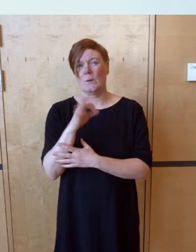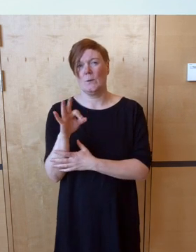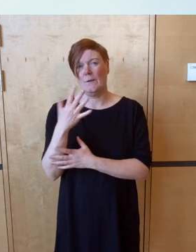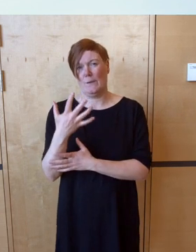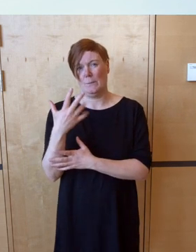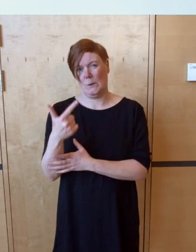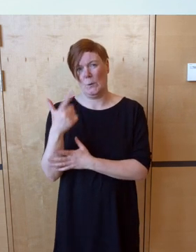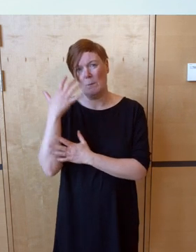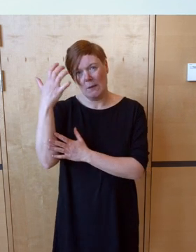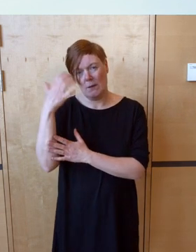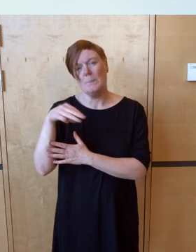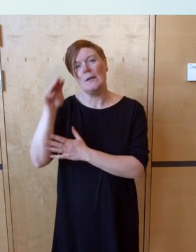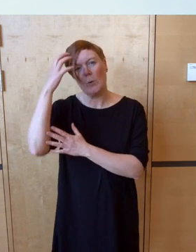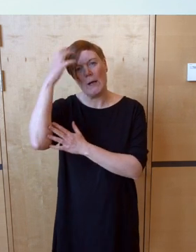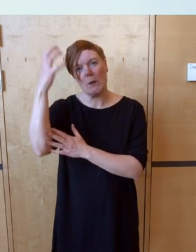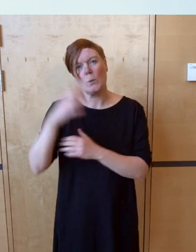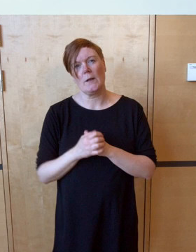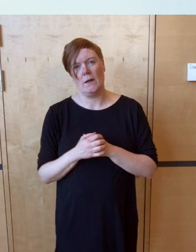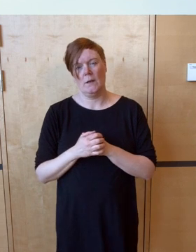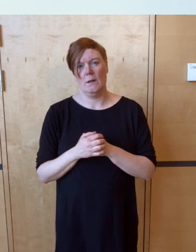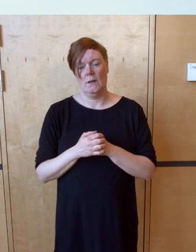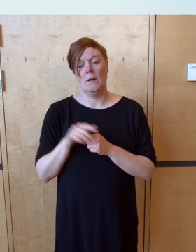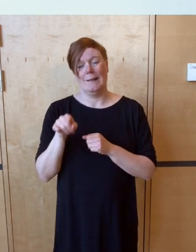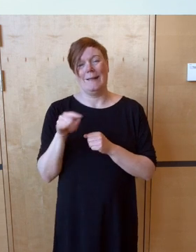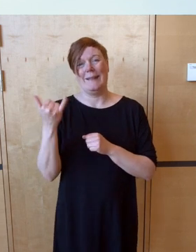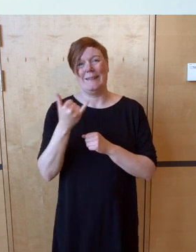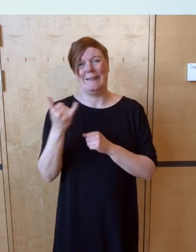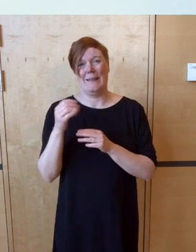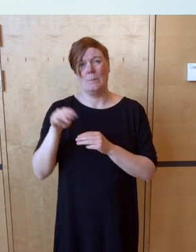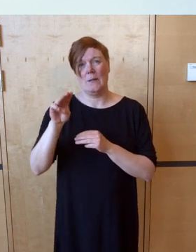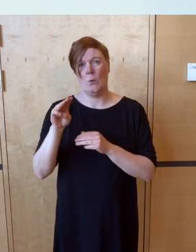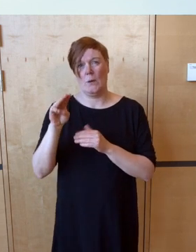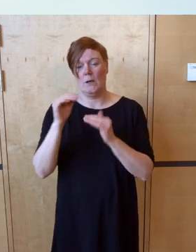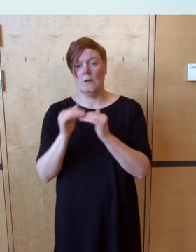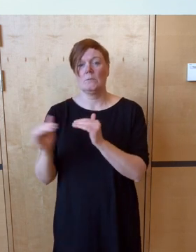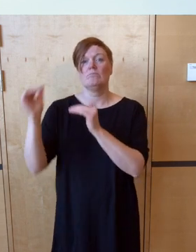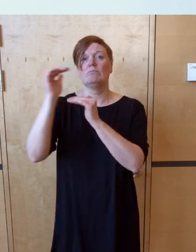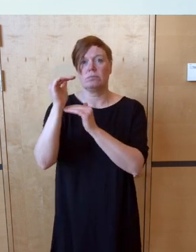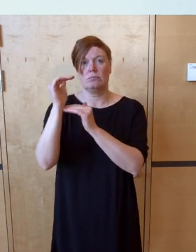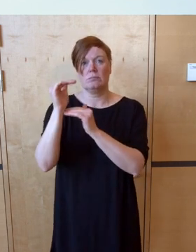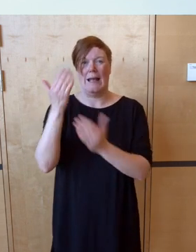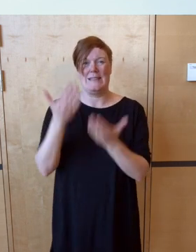Och det är ju 10 miljoner högre än överföringen 2019 Men vi ser ju också